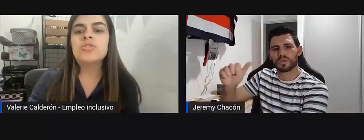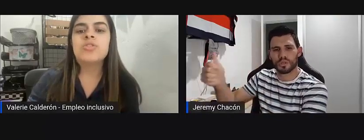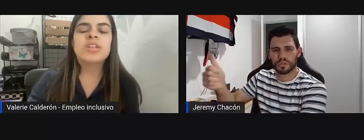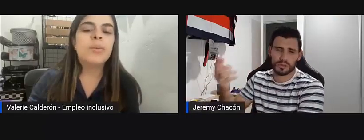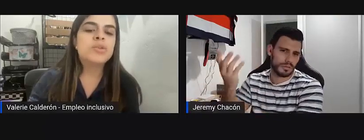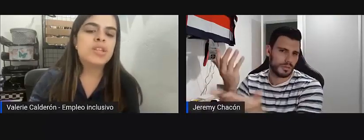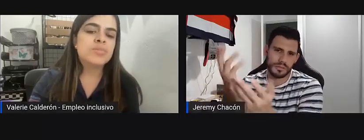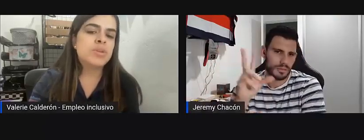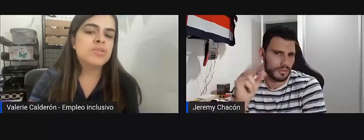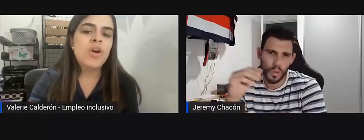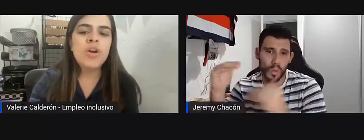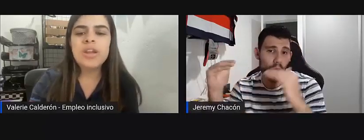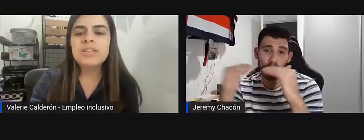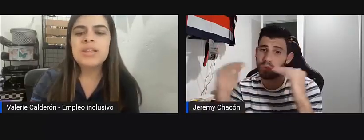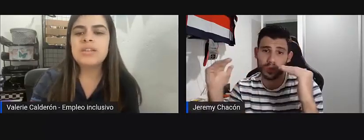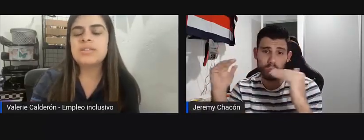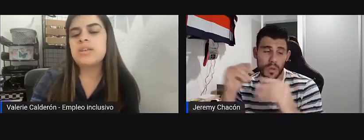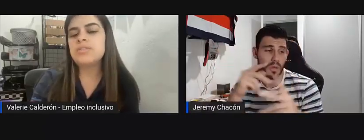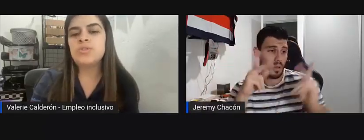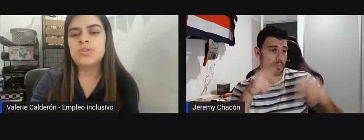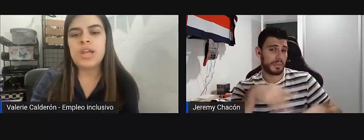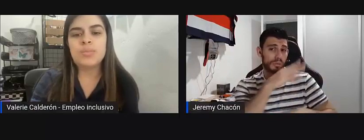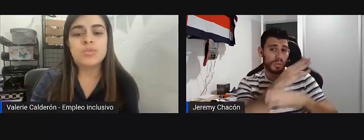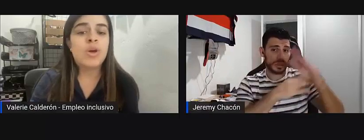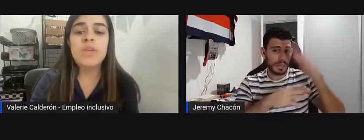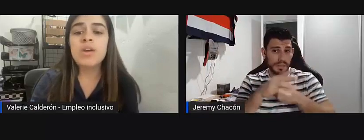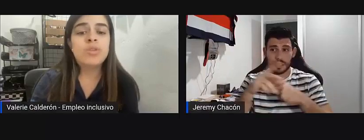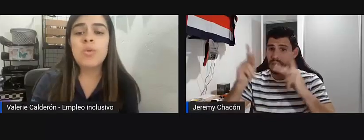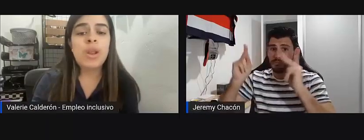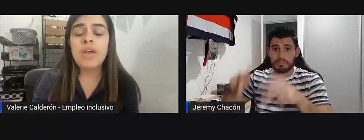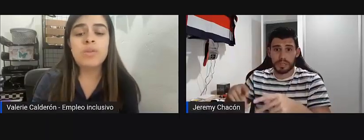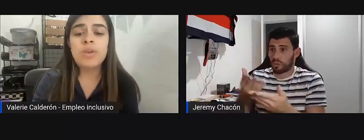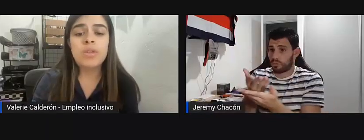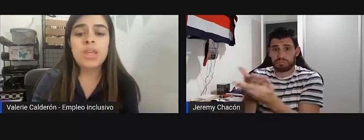entonces contratamos otras personas y les solucionamos no había una igualdad no había